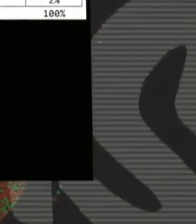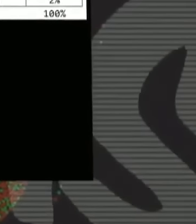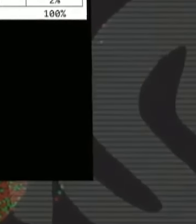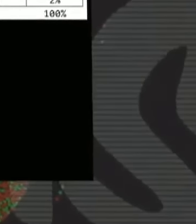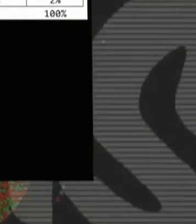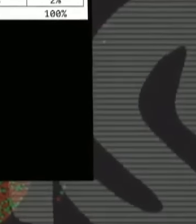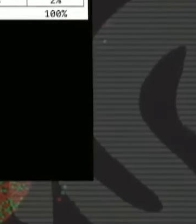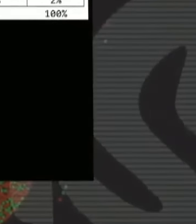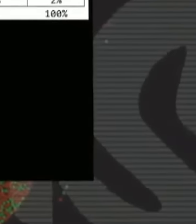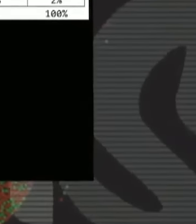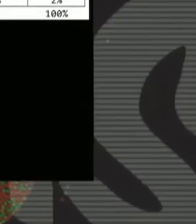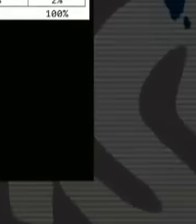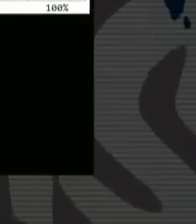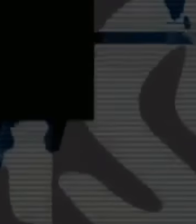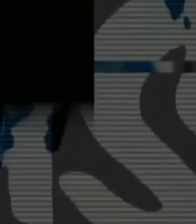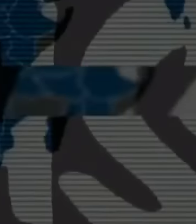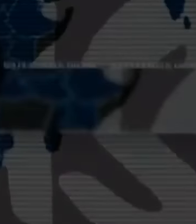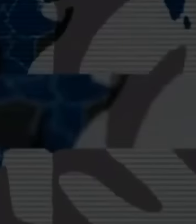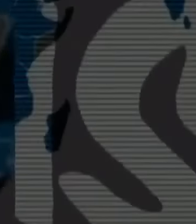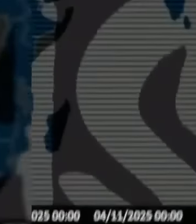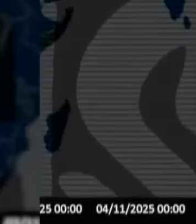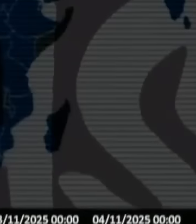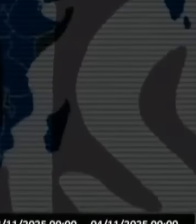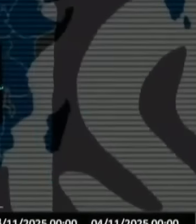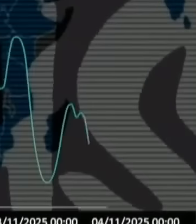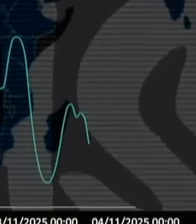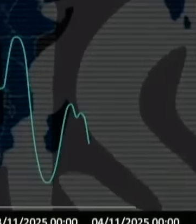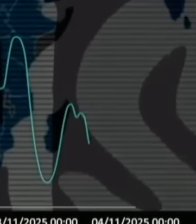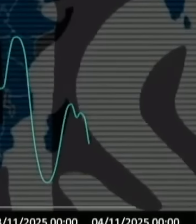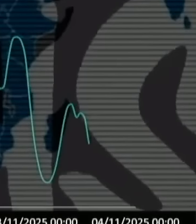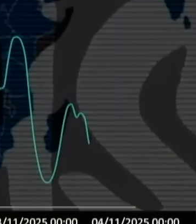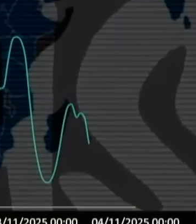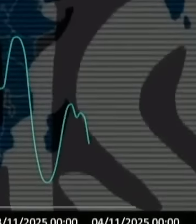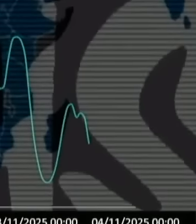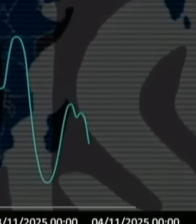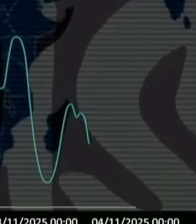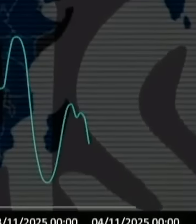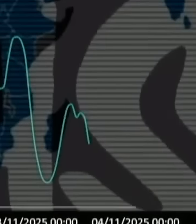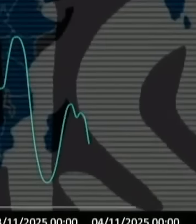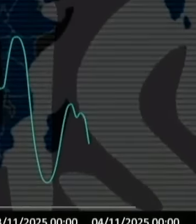extranjero. No hay precedente de una campaña similar. En los primeros 3 días hubo más de